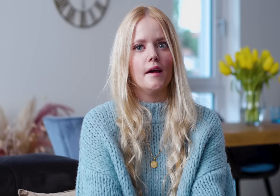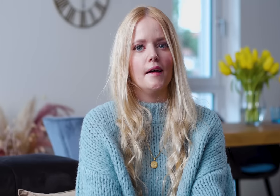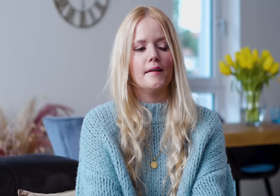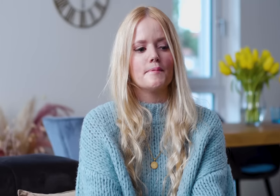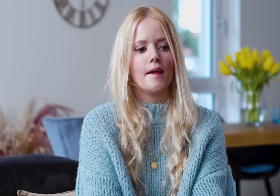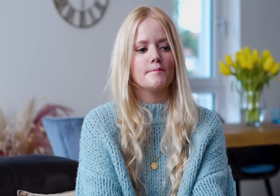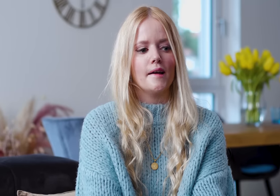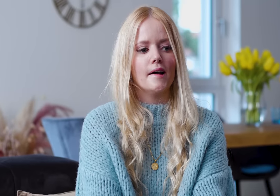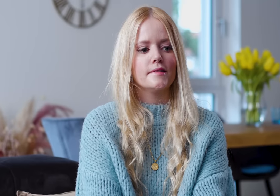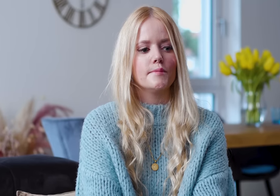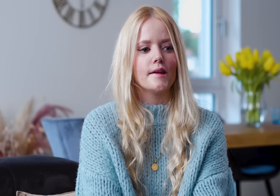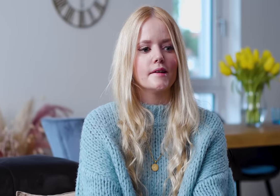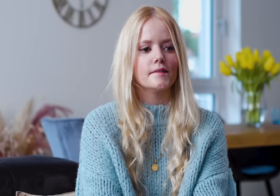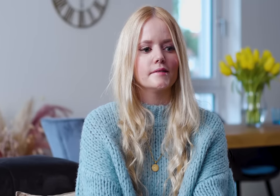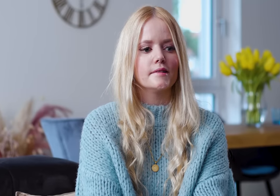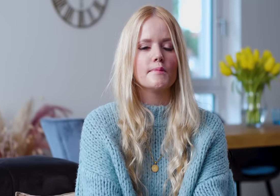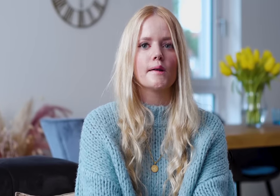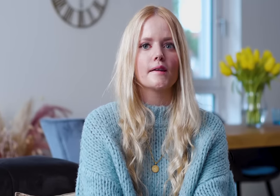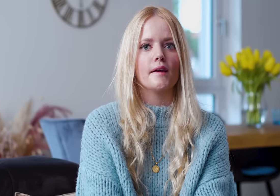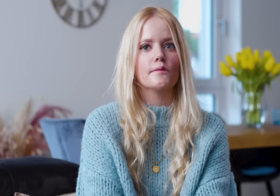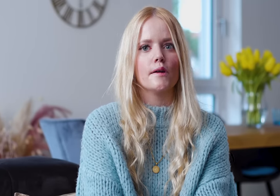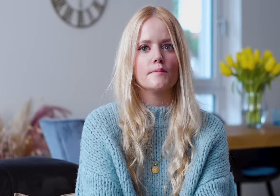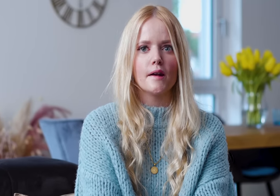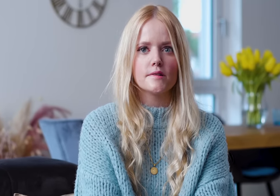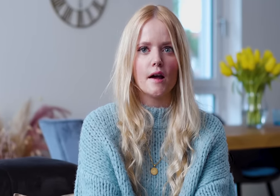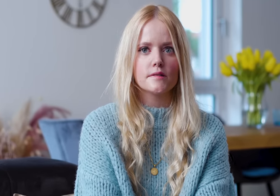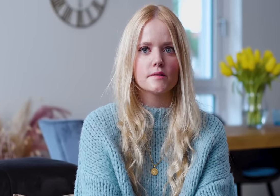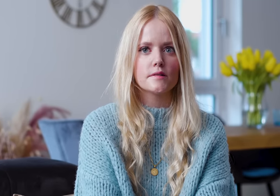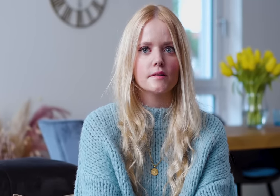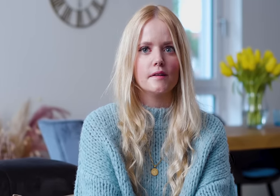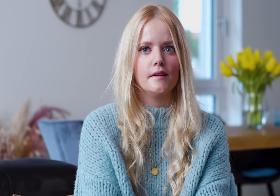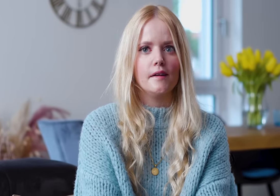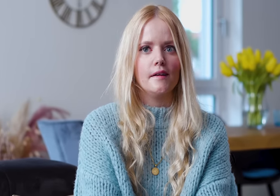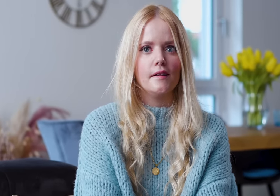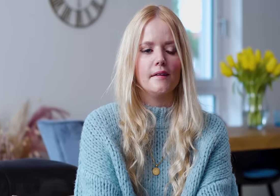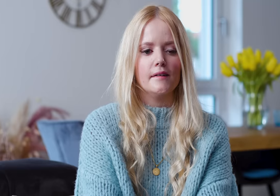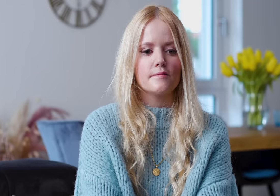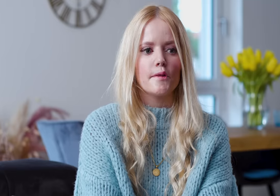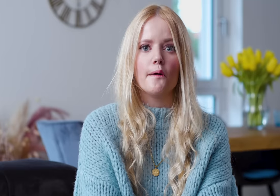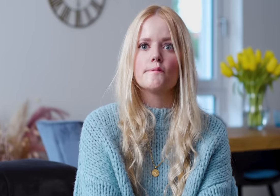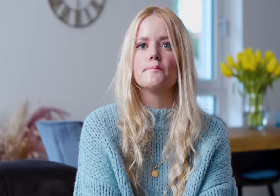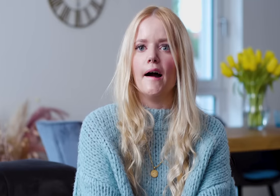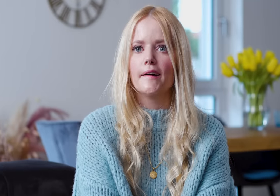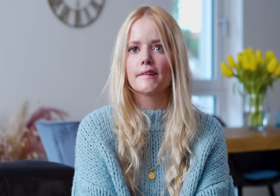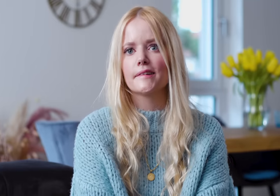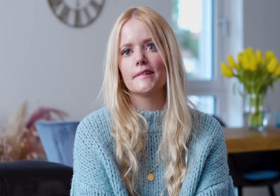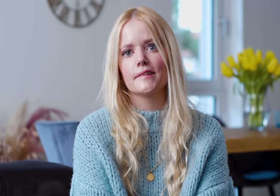hat mein Arzt mir die Möglichkeit für ein Implantat offenbart.